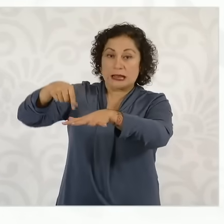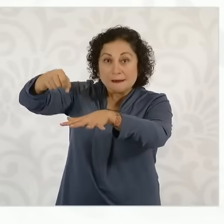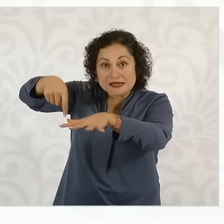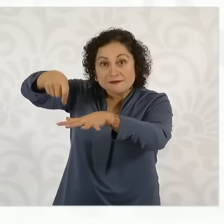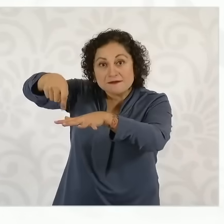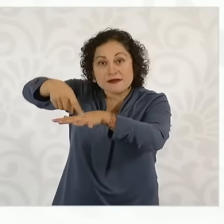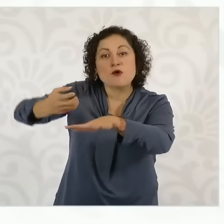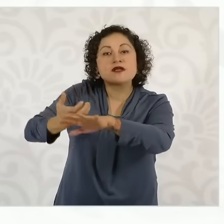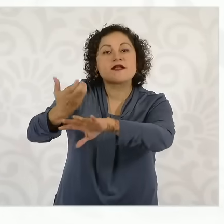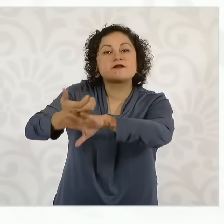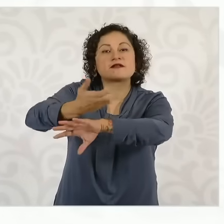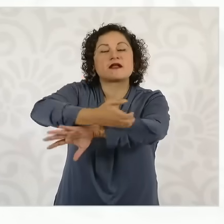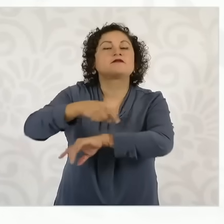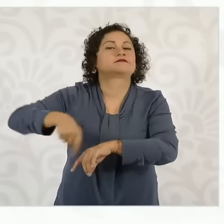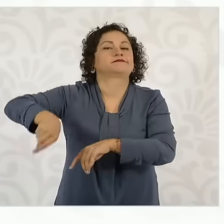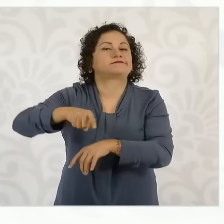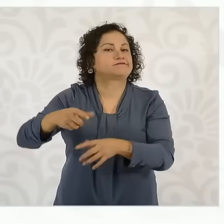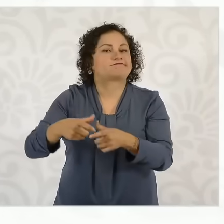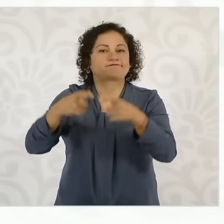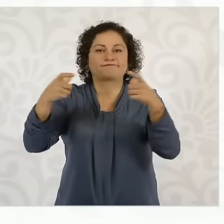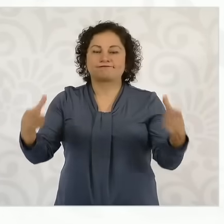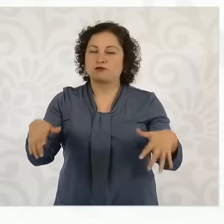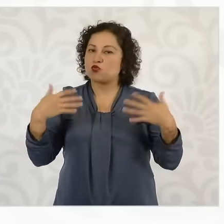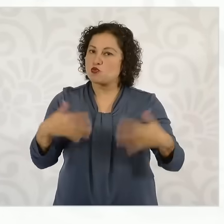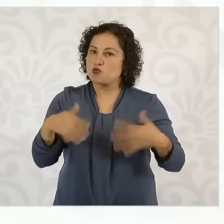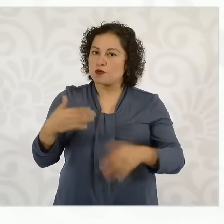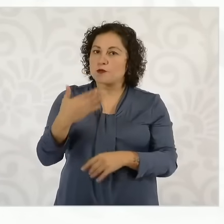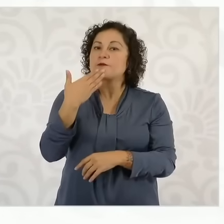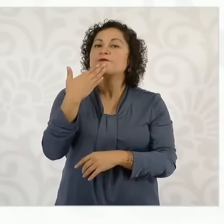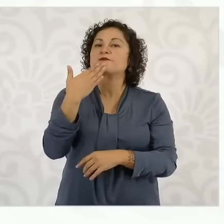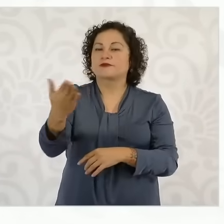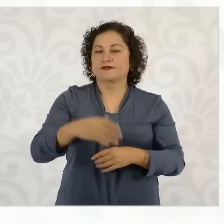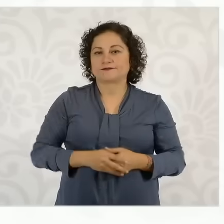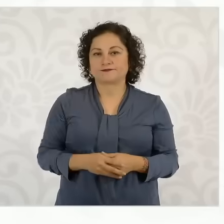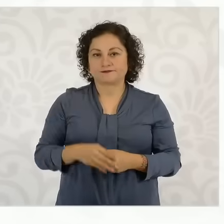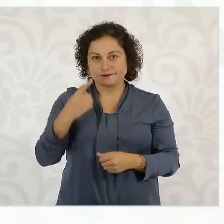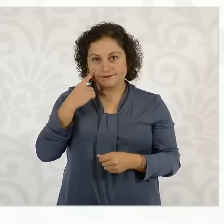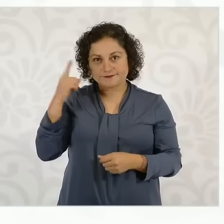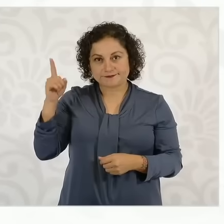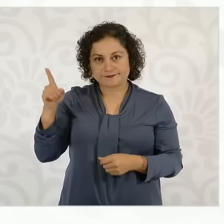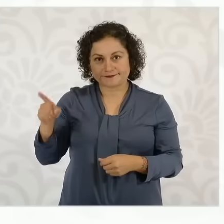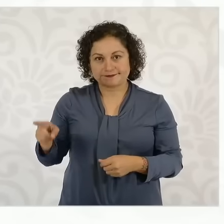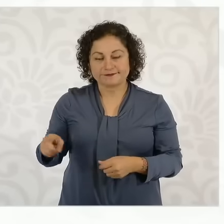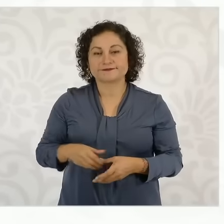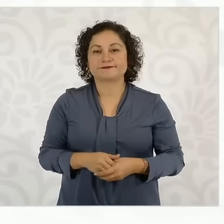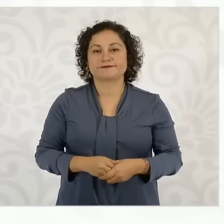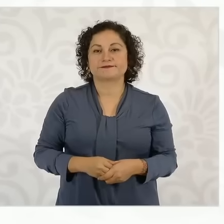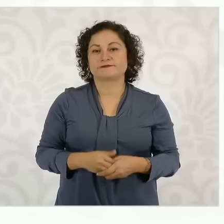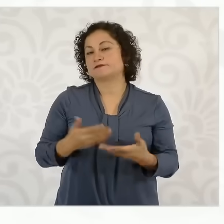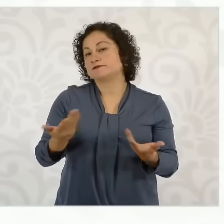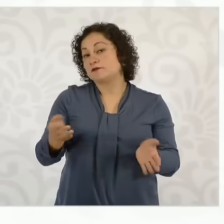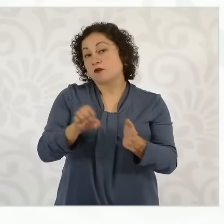económicamente activa creció de 5.4 a 6.03 y la ocupada que tiene un empleo o que además